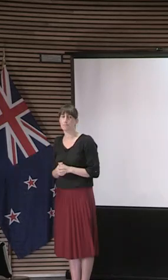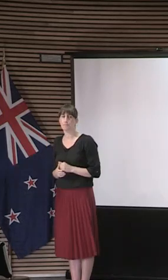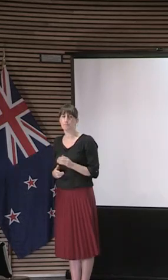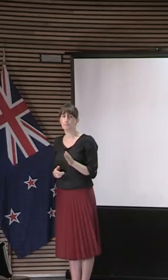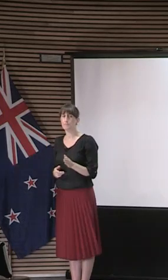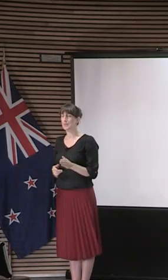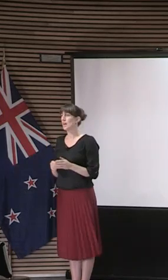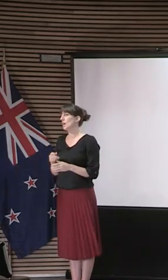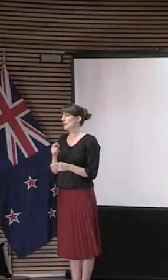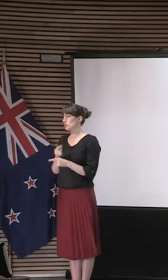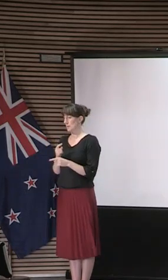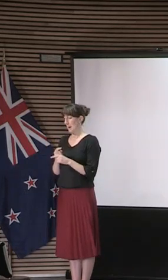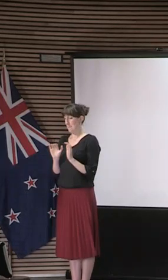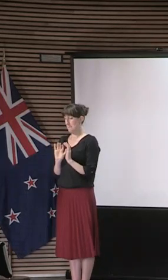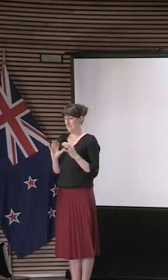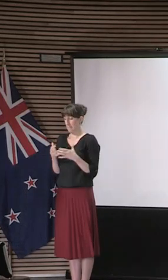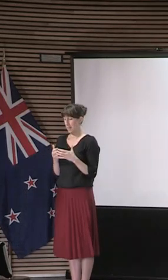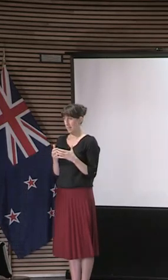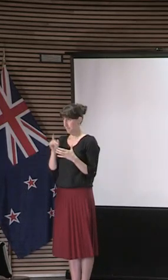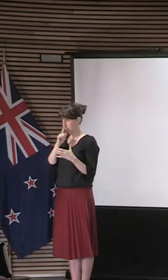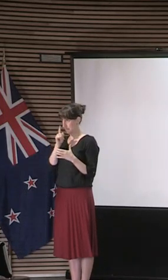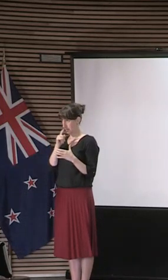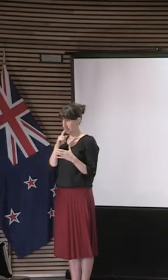matou mo te tuku w3tea ki te paetukutuku, he raarangi mo te whakamatautau i ta raatau e